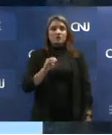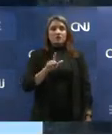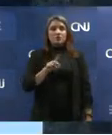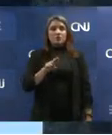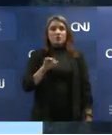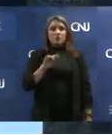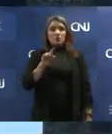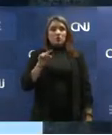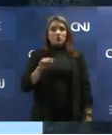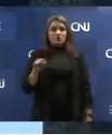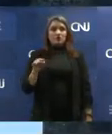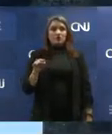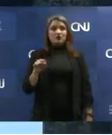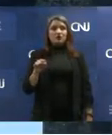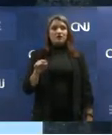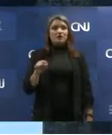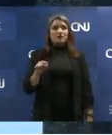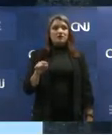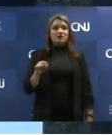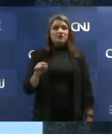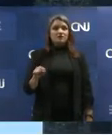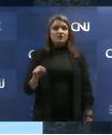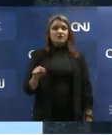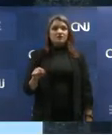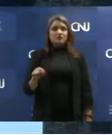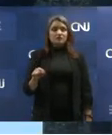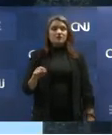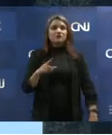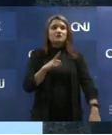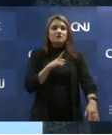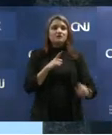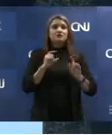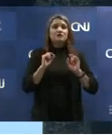conclui pela procedência do pedido, pediu vista do ministro